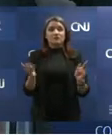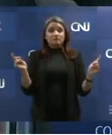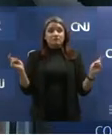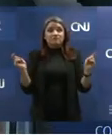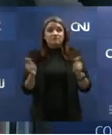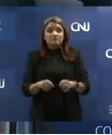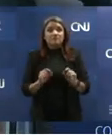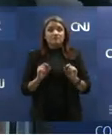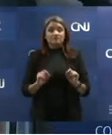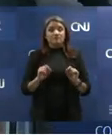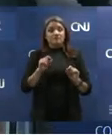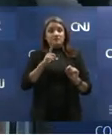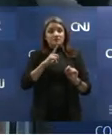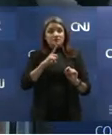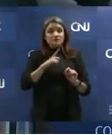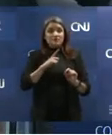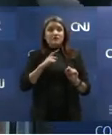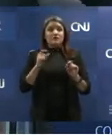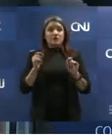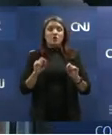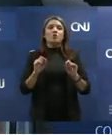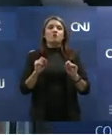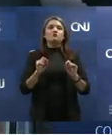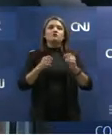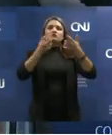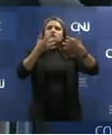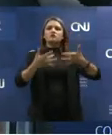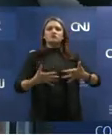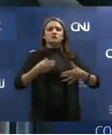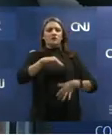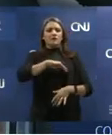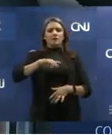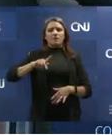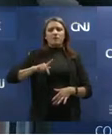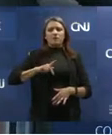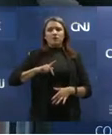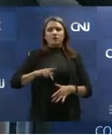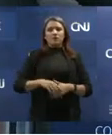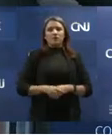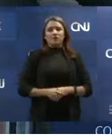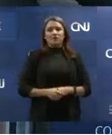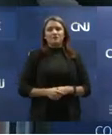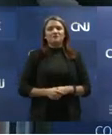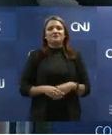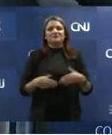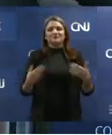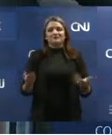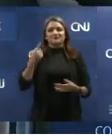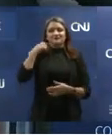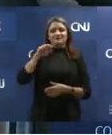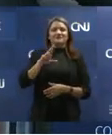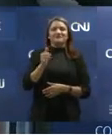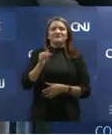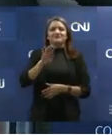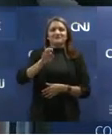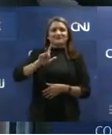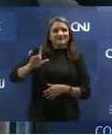a tese do Ministério Público neste momento para essa corte. Como o Dr. Rafael Lara já adiantou e o nosso relator também,